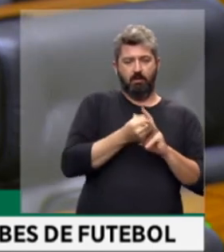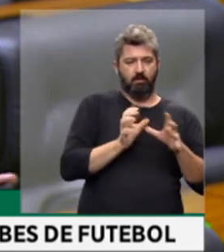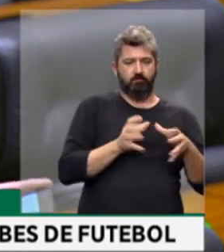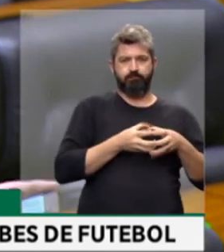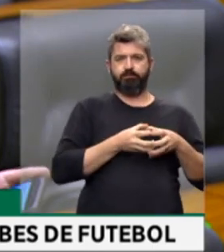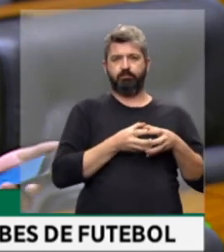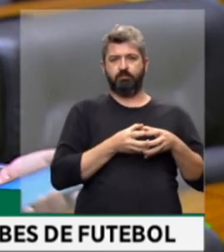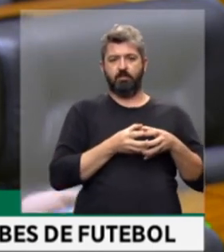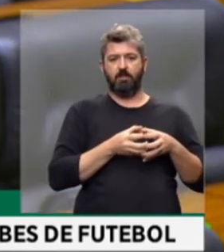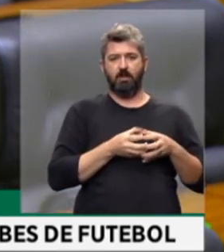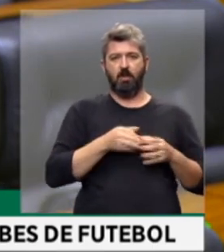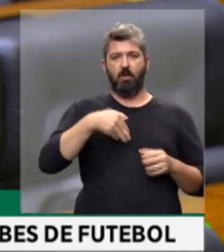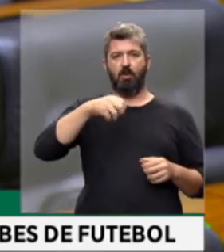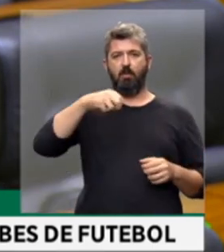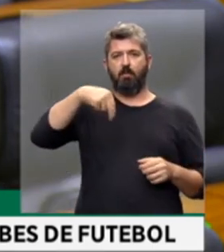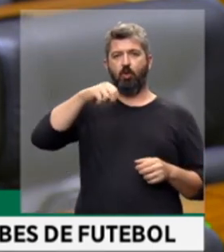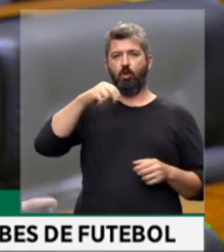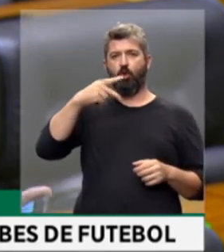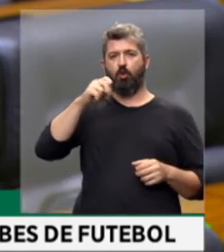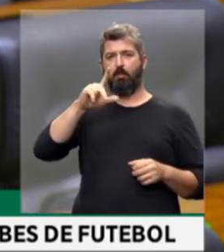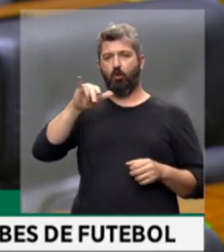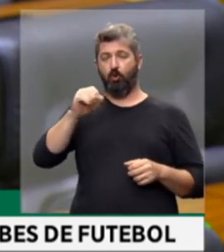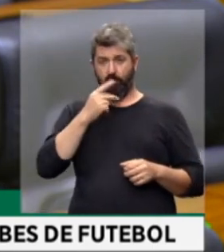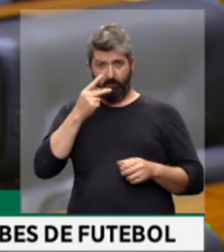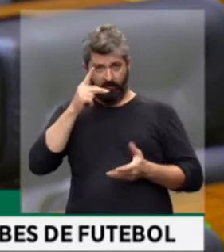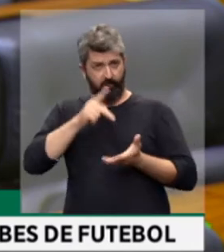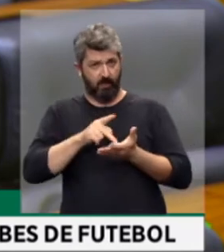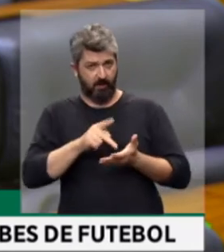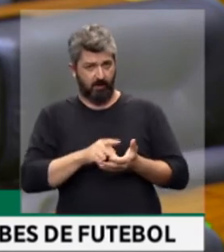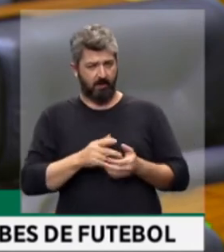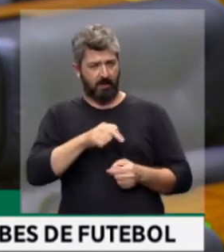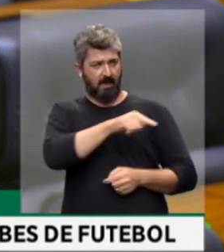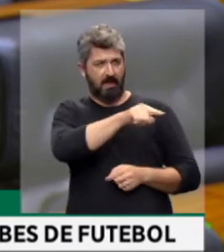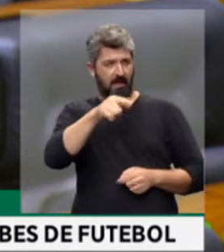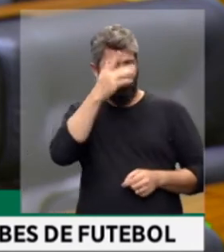CLARO, A VIVO E... E A TIM. FORMATANDO AINDA MAIS UMA CONCENTRAÇÃO DE UM SETOR, NA